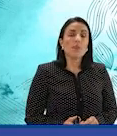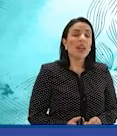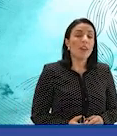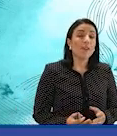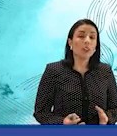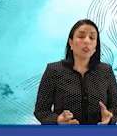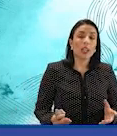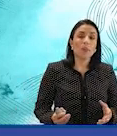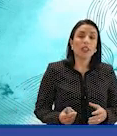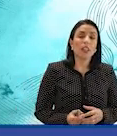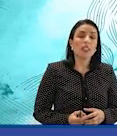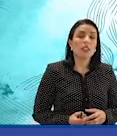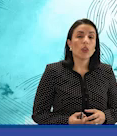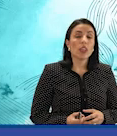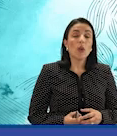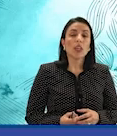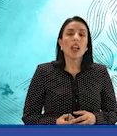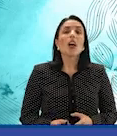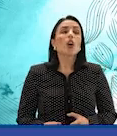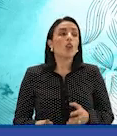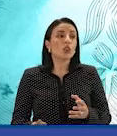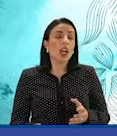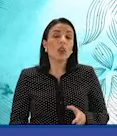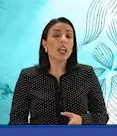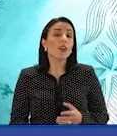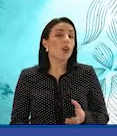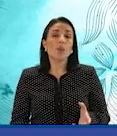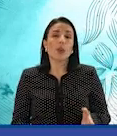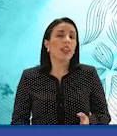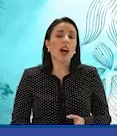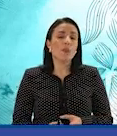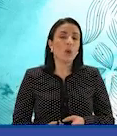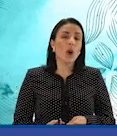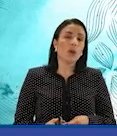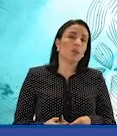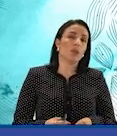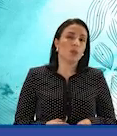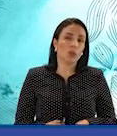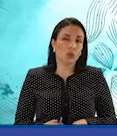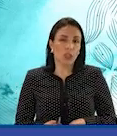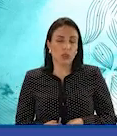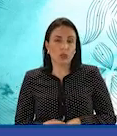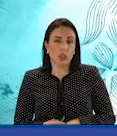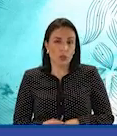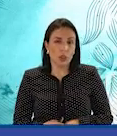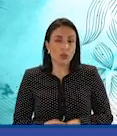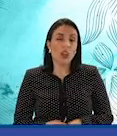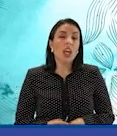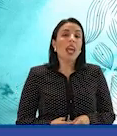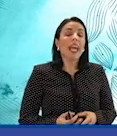para el Fondo de Capitalización Laboral, Contraloría no puede aprobar un presupuesto en estos términos.